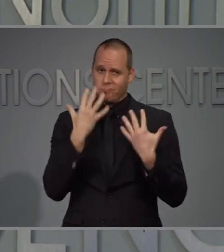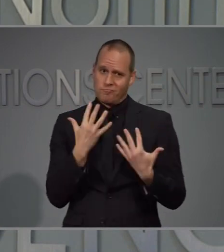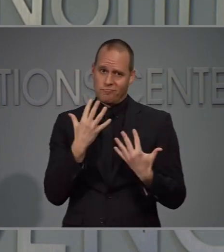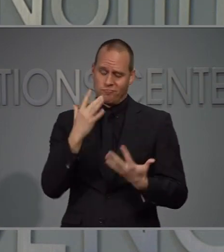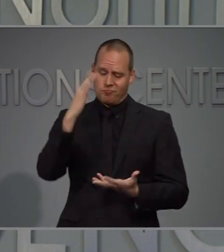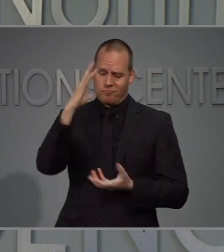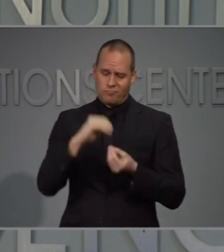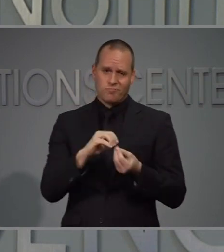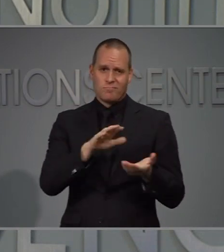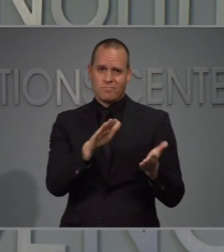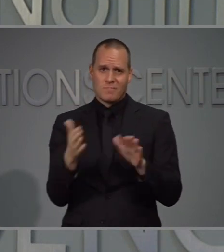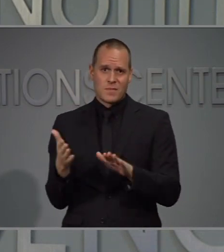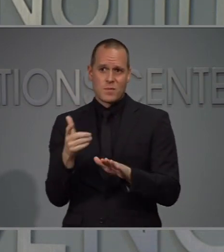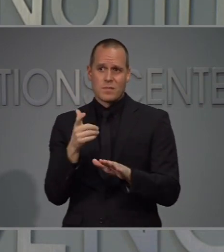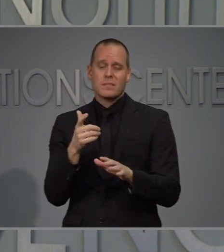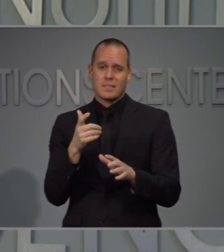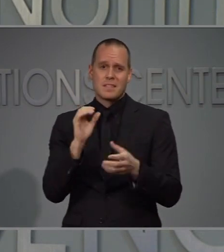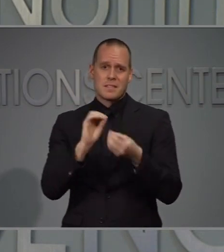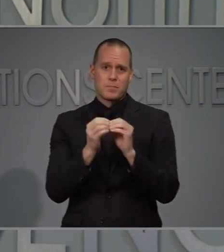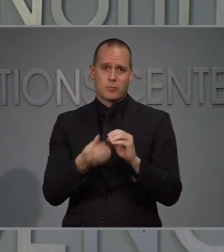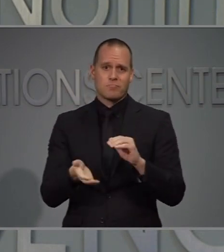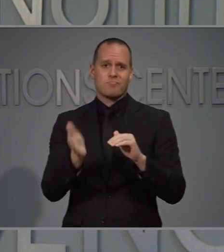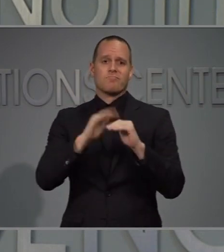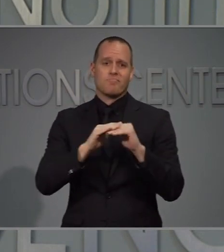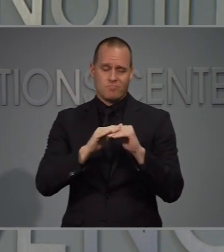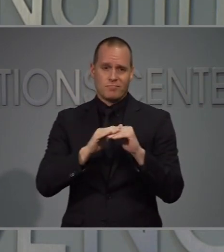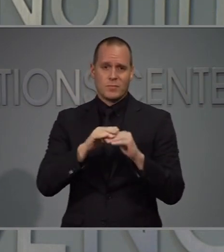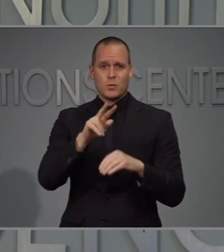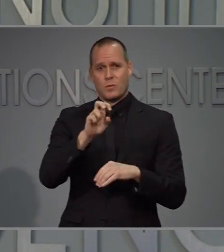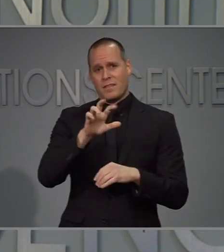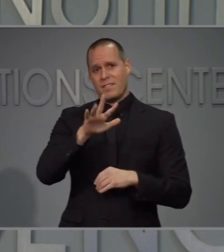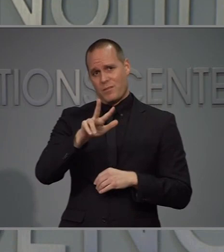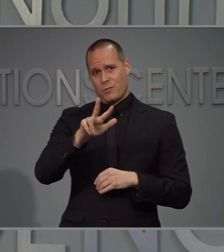y tristemente, el la cantidad de defunciones aumentado a